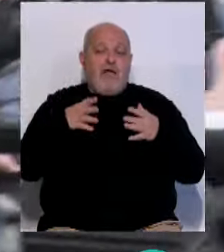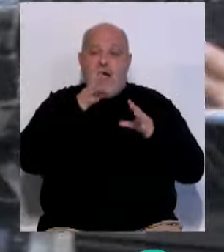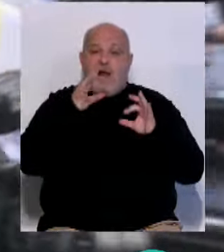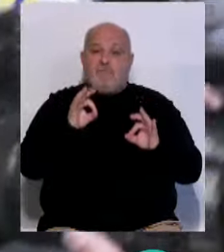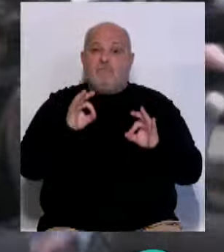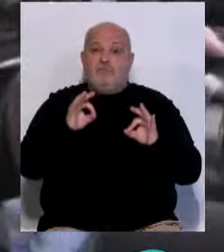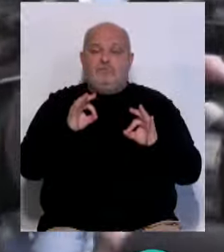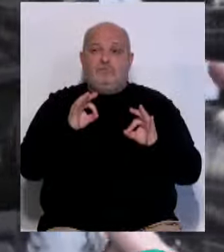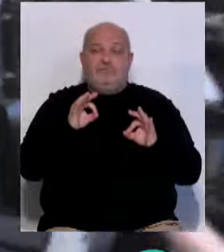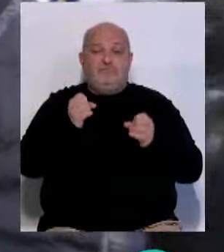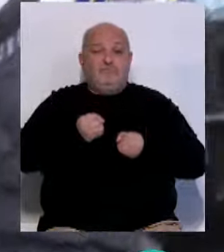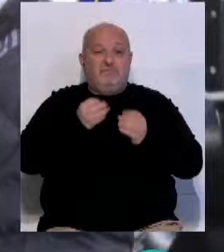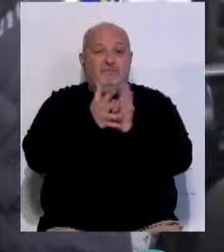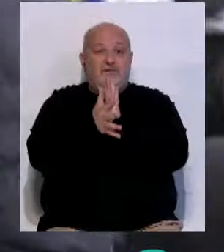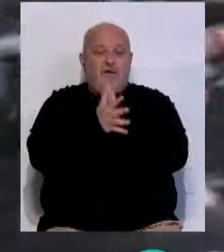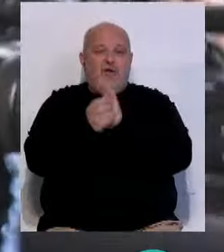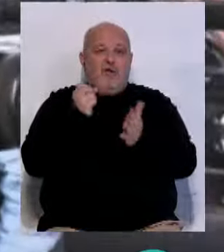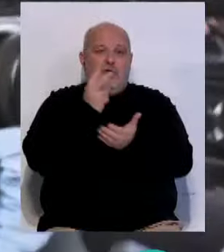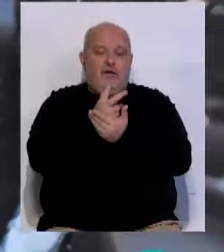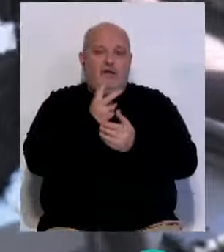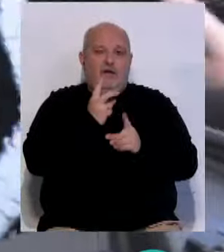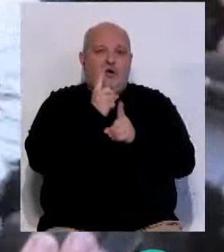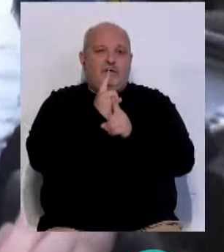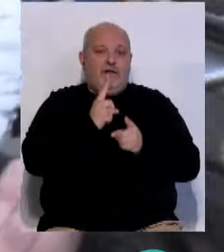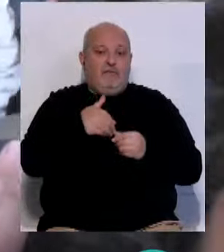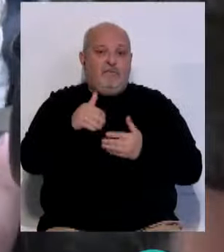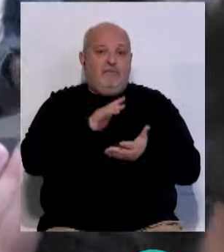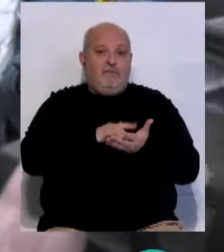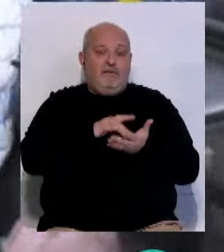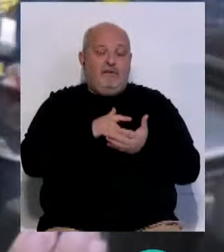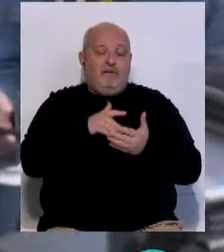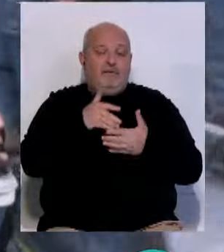que como tú comentabas estamos otra vez contra ese Valencia se cierra el círculo y yo creo que